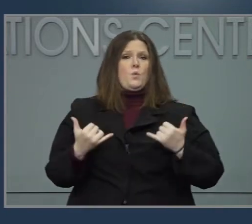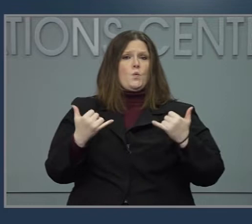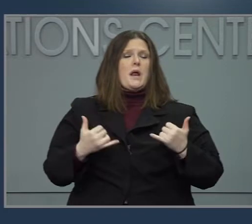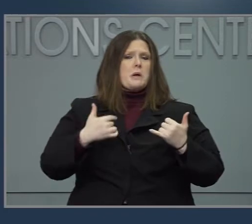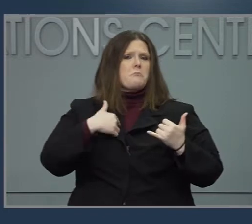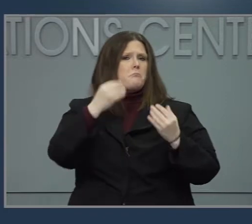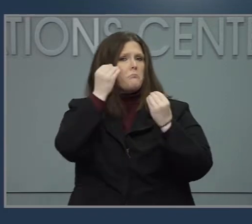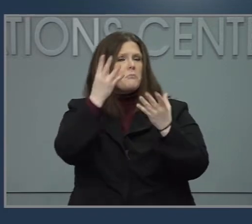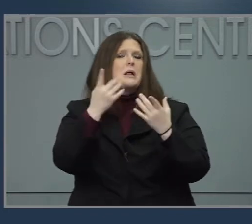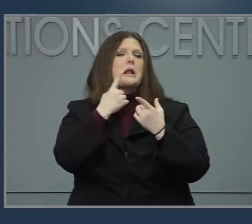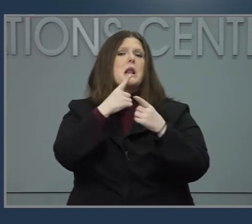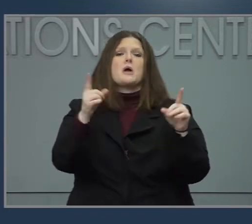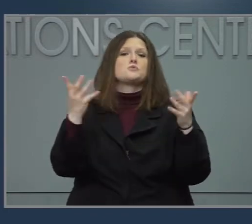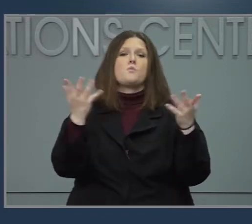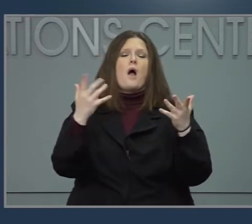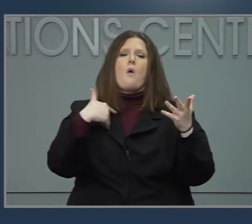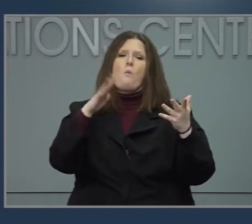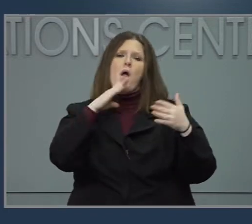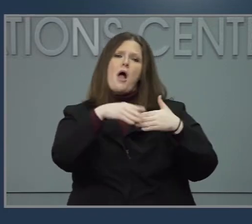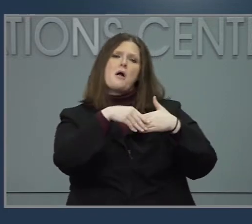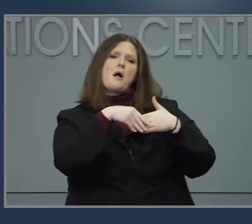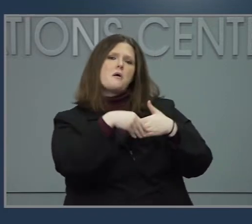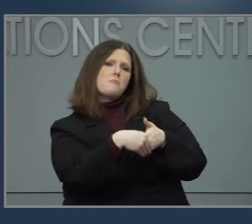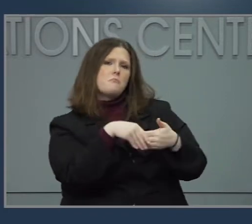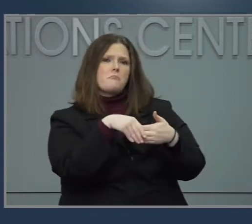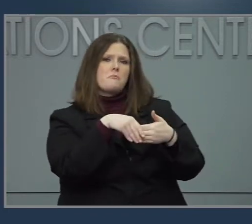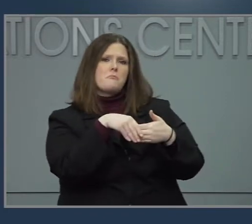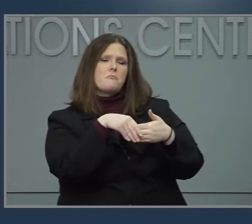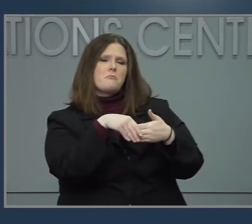hoy vamos a anuncia que vamos a relajar, pero no eliminar las restricciones en varios